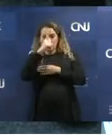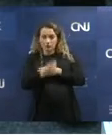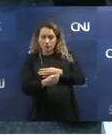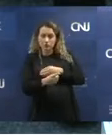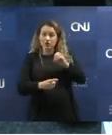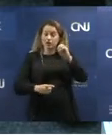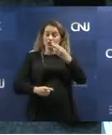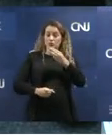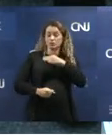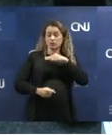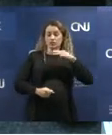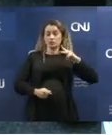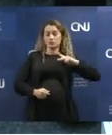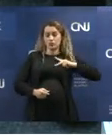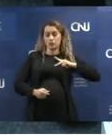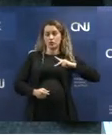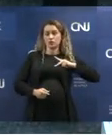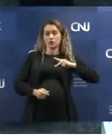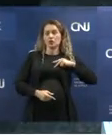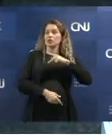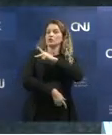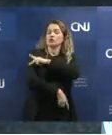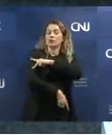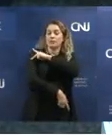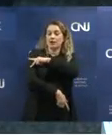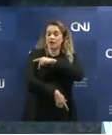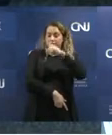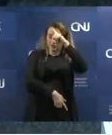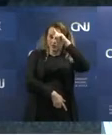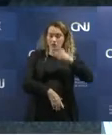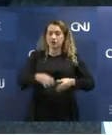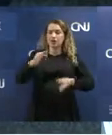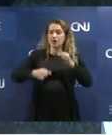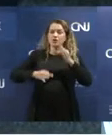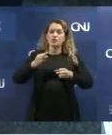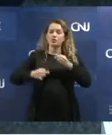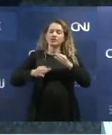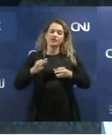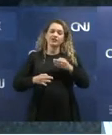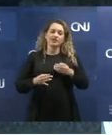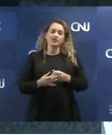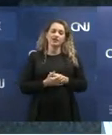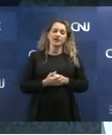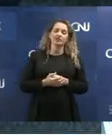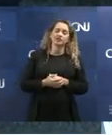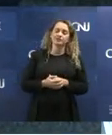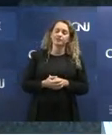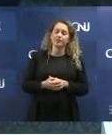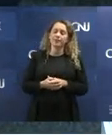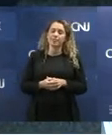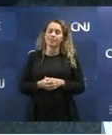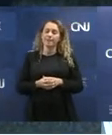Fiscal da ordem jurídica sobre o andamento processo. Ou excesso de prazo no feito enquanto essa tramitava